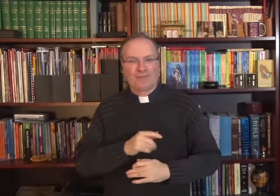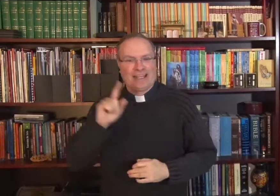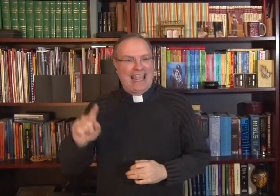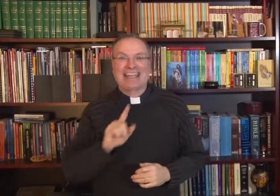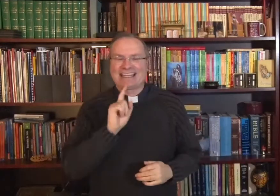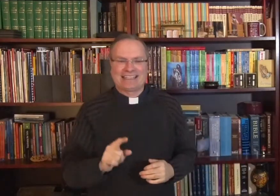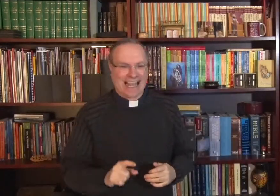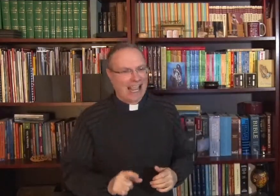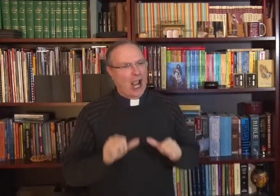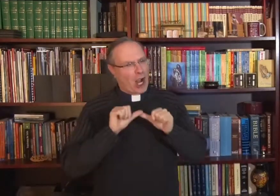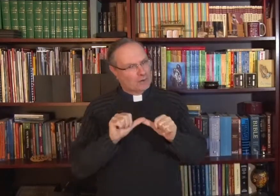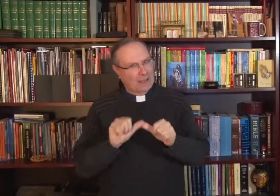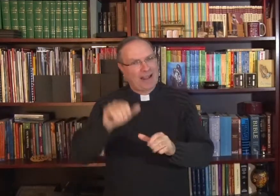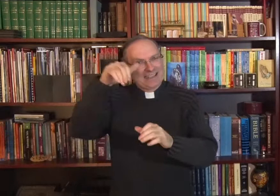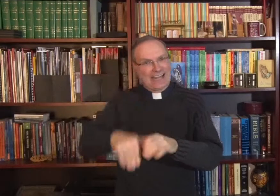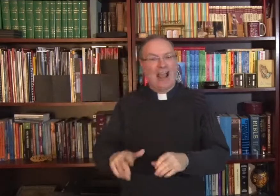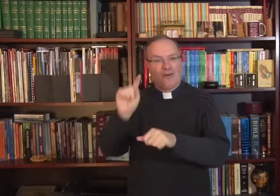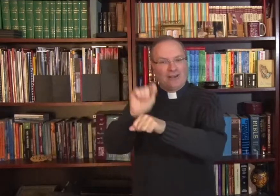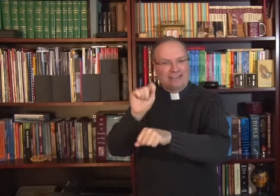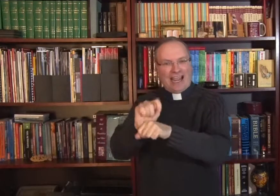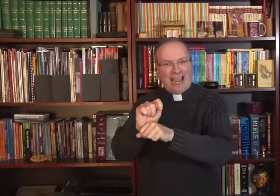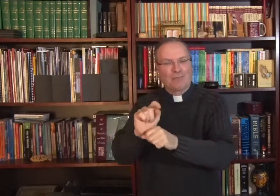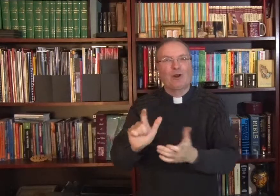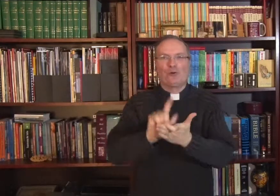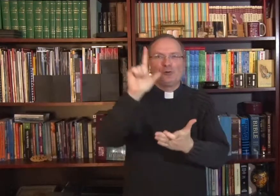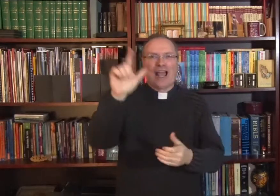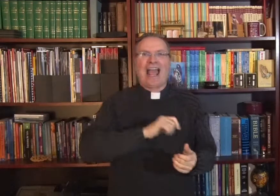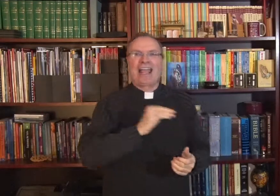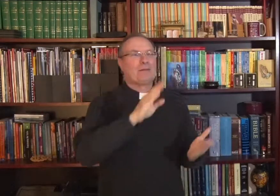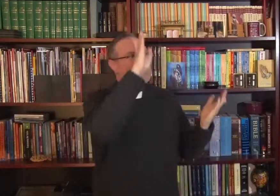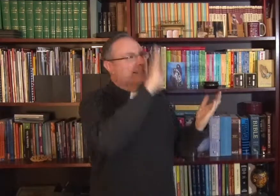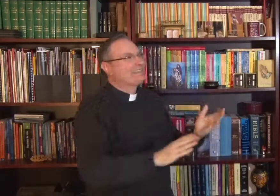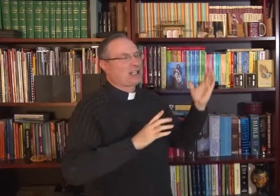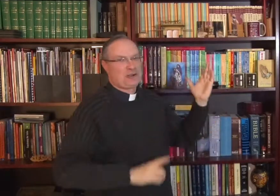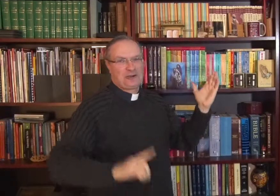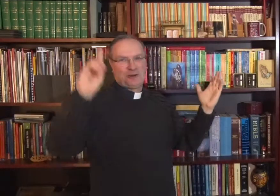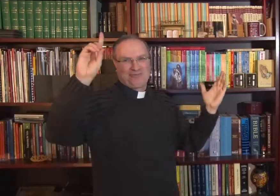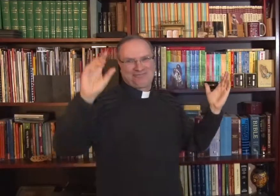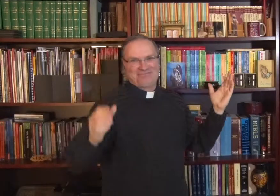Ils étaient constamment dans le temple, [louant et] bénissant Dieu.